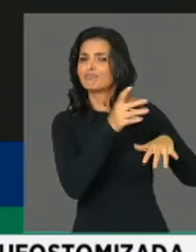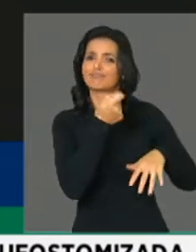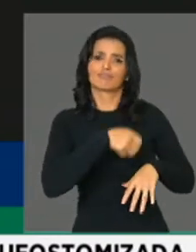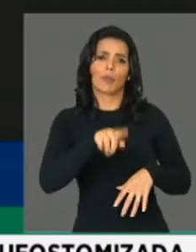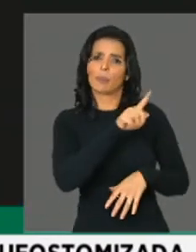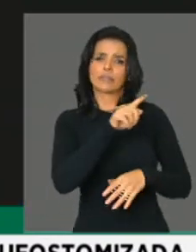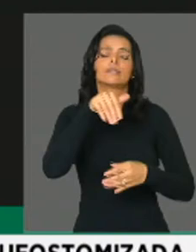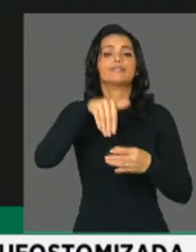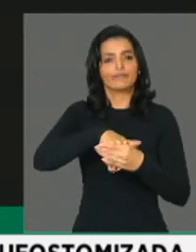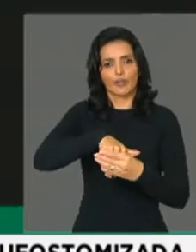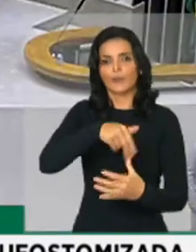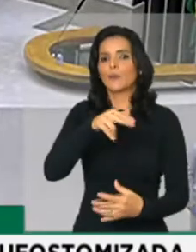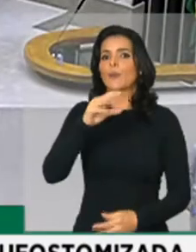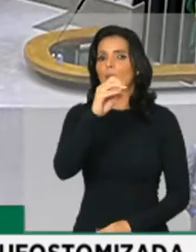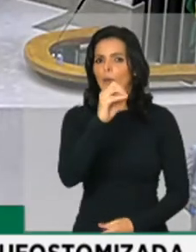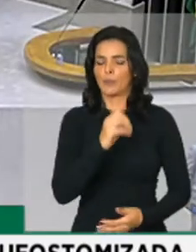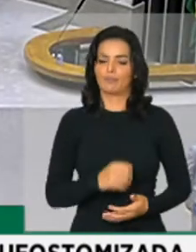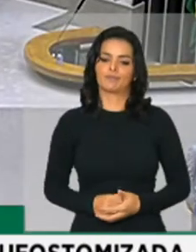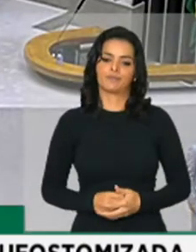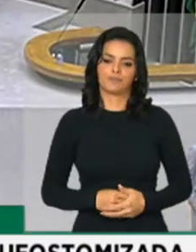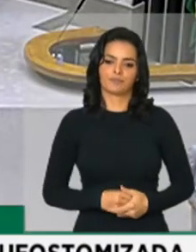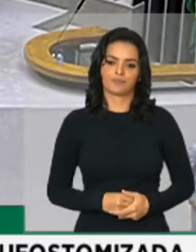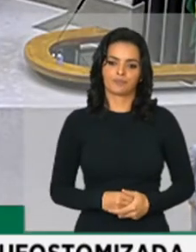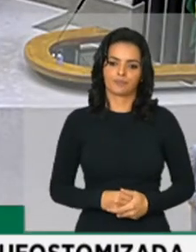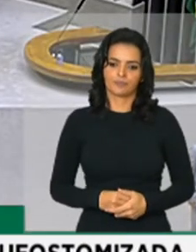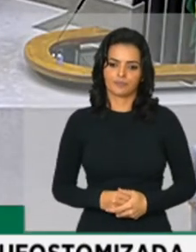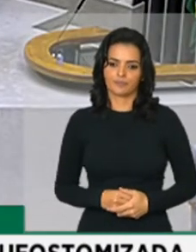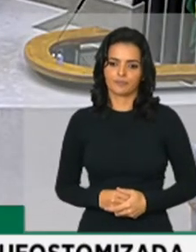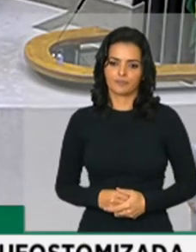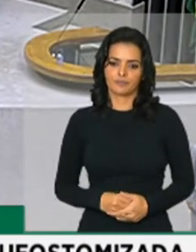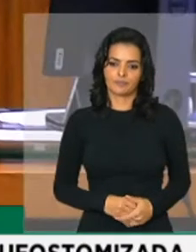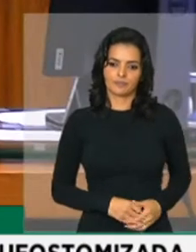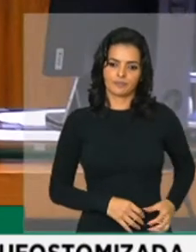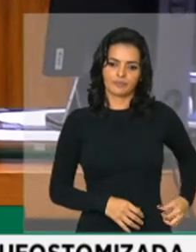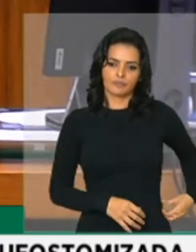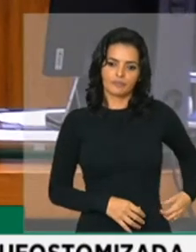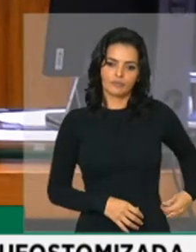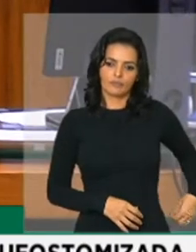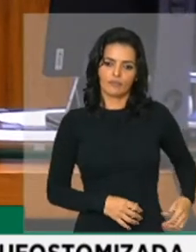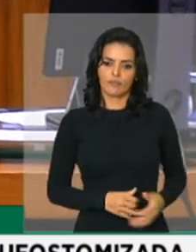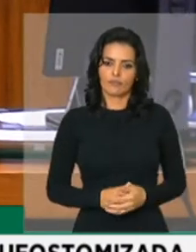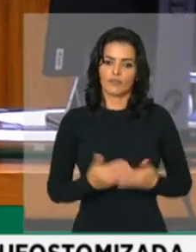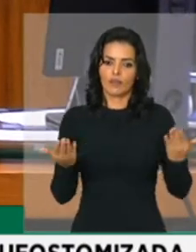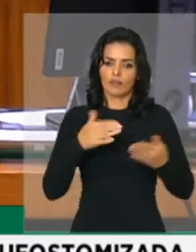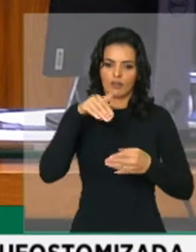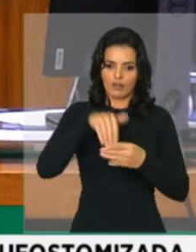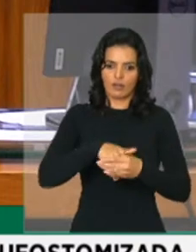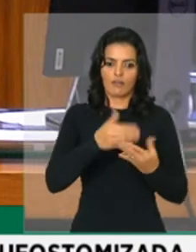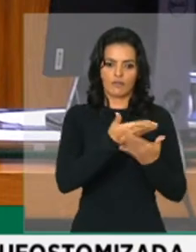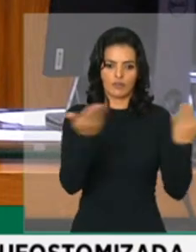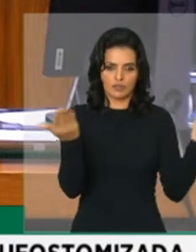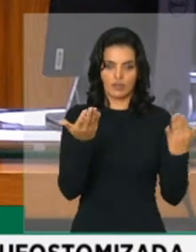PERMANEÇAM COMO SE ACHAM. APROVADA. A MATÉRIA VAI AO SENADO FEDERAL. PRÓXIMO ITEM DA PAUTA, MEDIDA PROVISÓRIA N